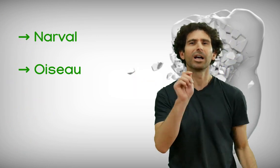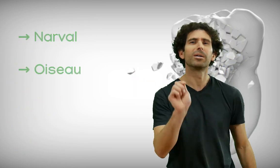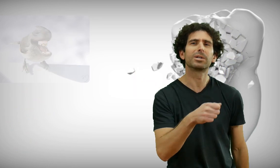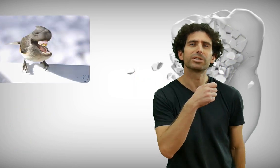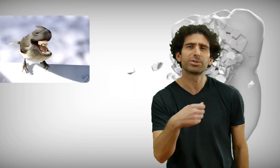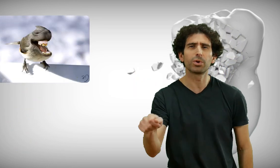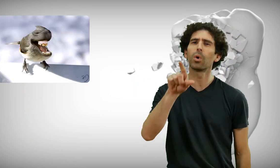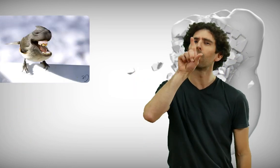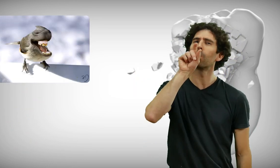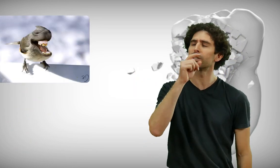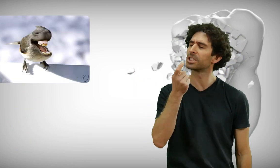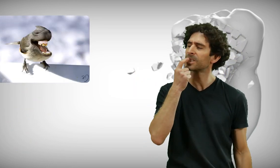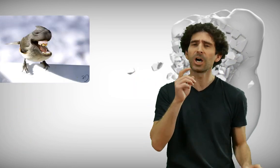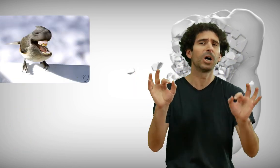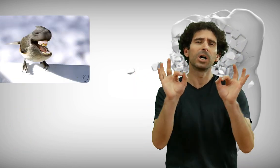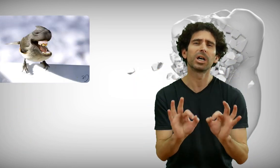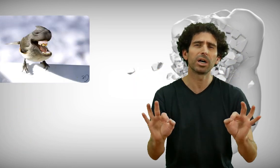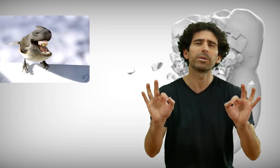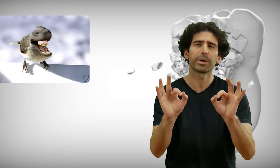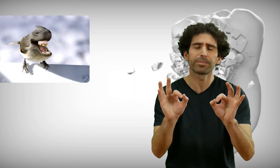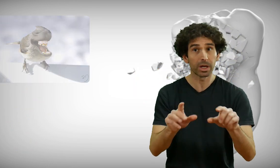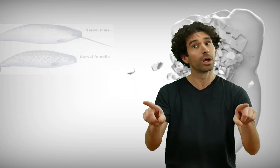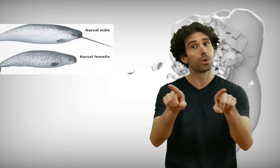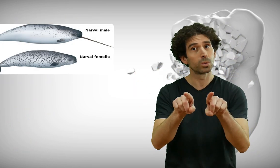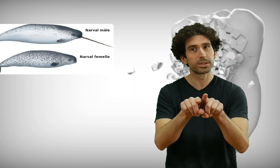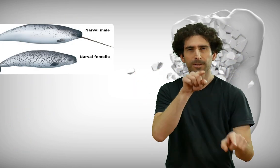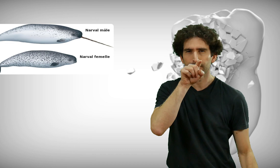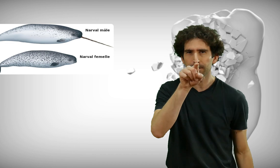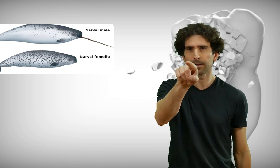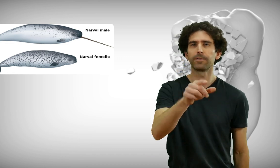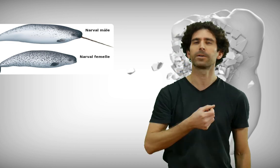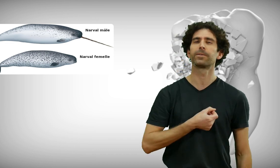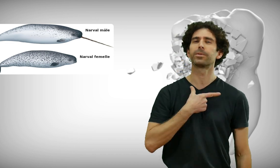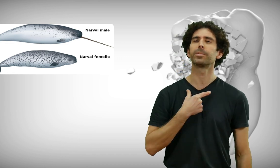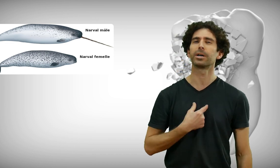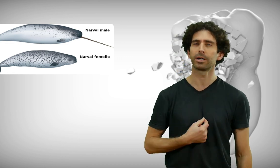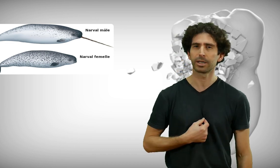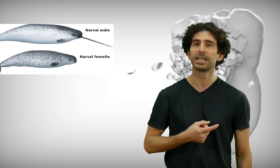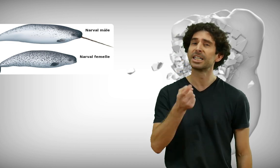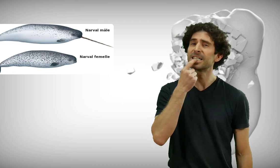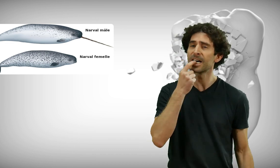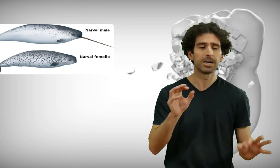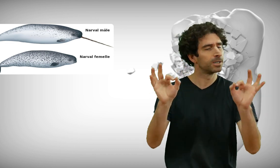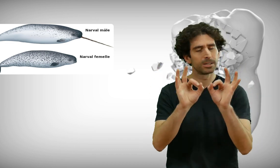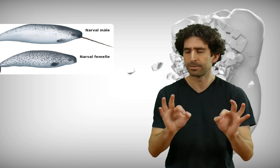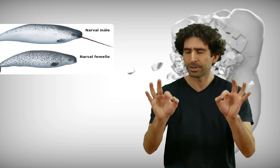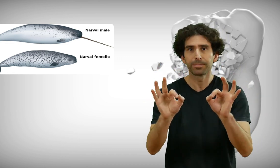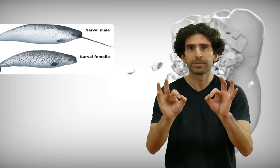Bien sûr, les oiseaux n'ont pas de dents. Les narvals femelles non plus n'ont pas de dents.